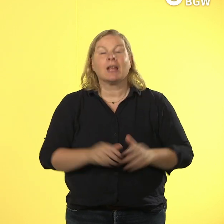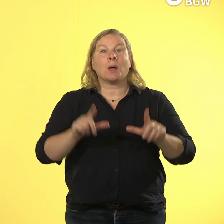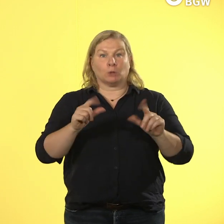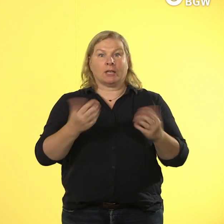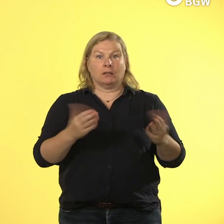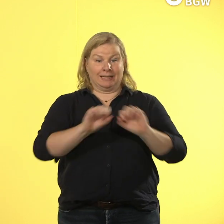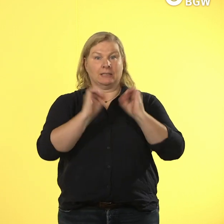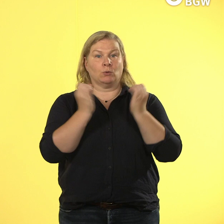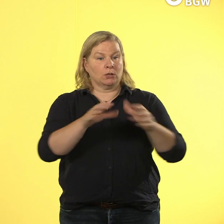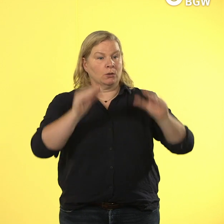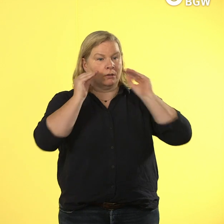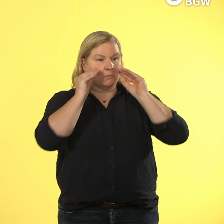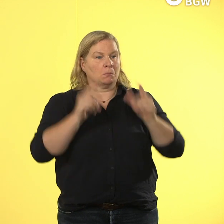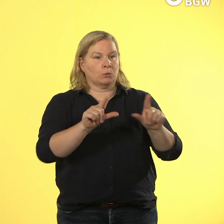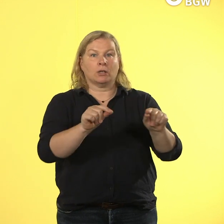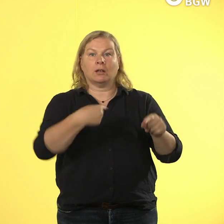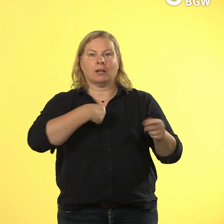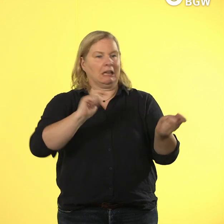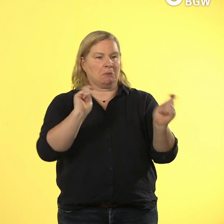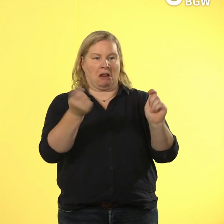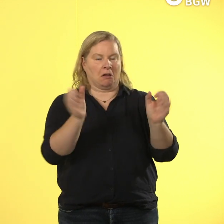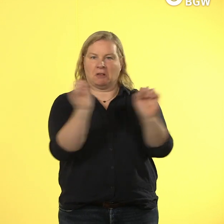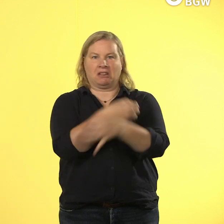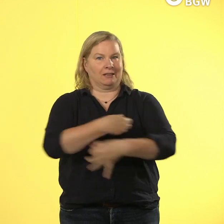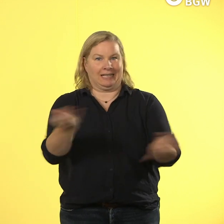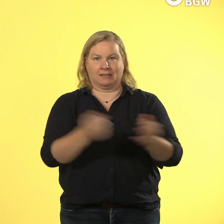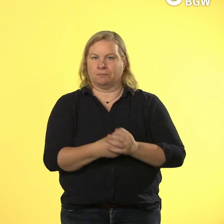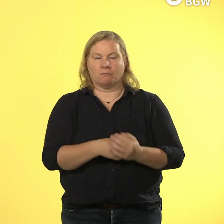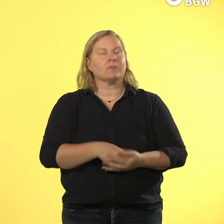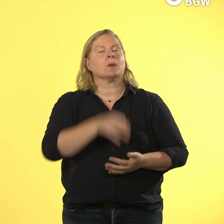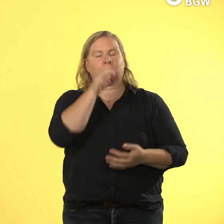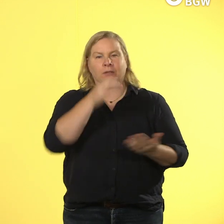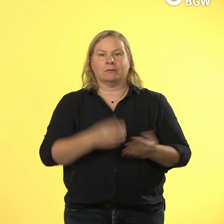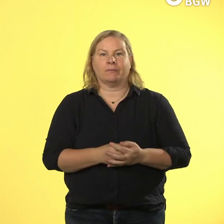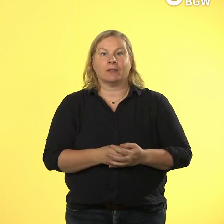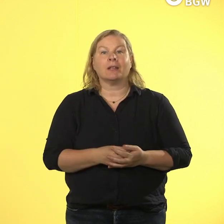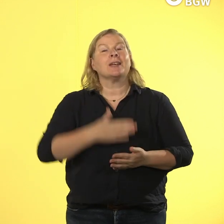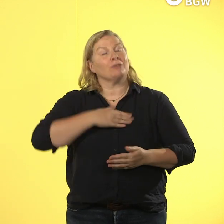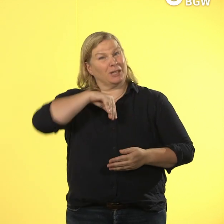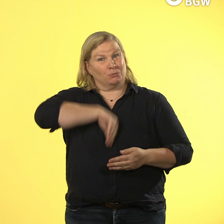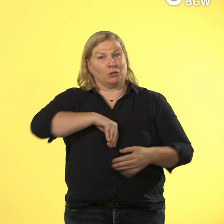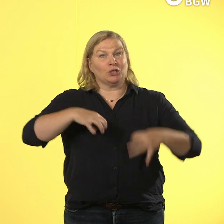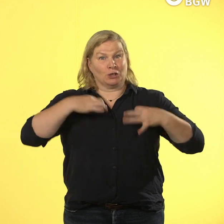Und das ist besonders blöd für meine psychische Gesundheit. Deswegen heißt es auch dysfunktionales Verarbeitungs-,